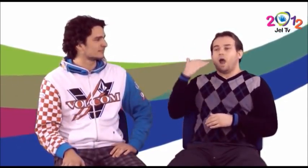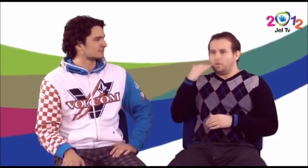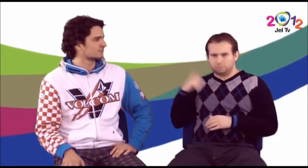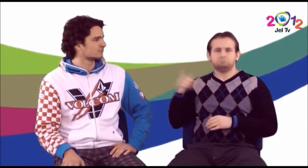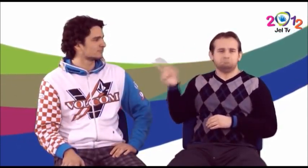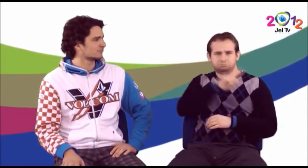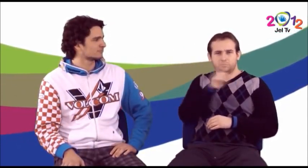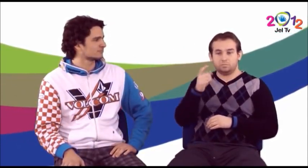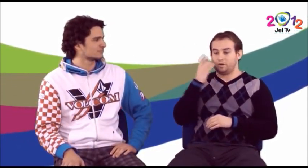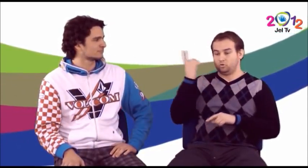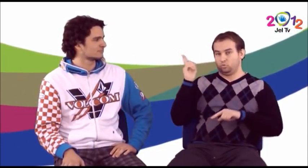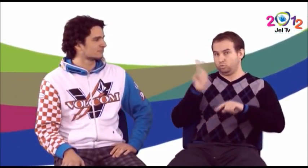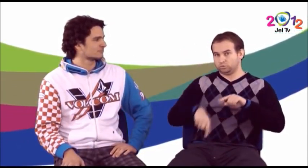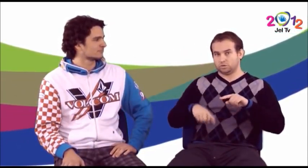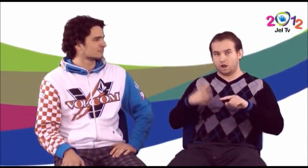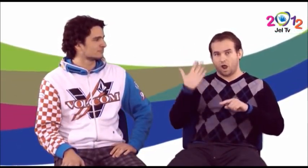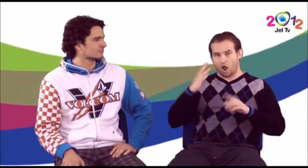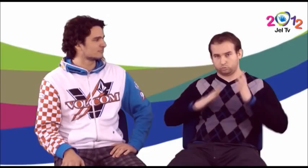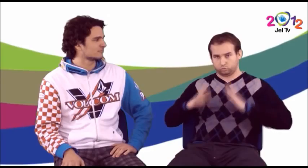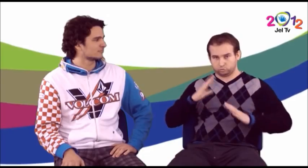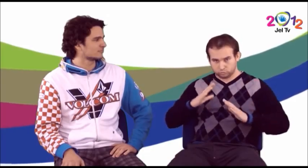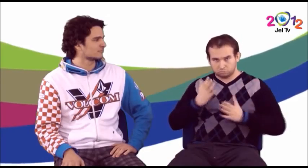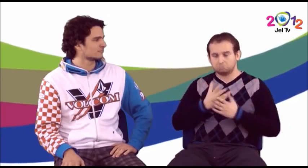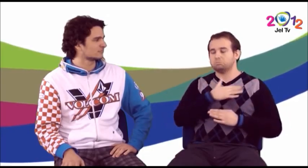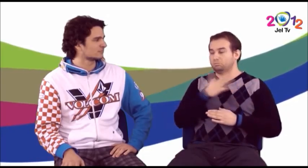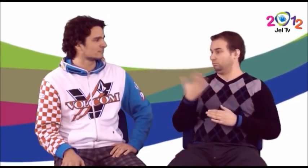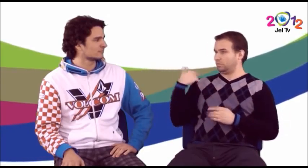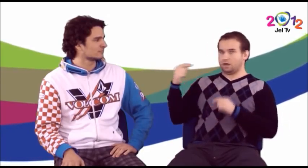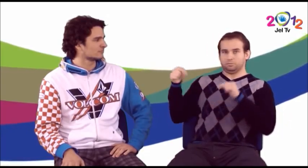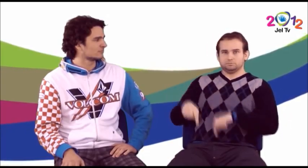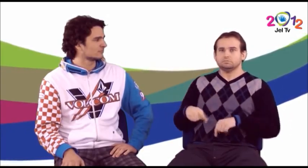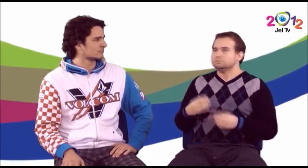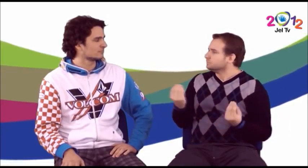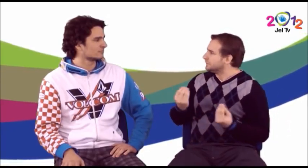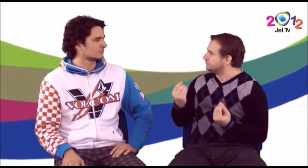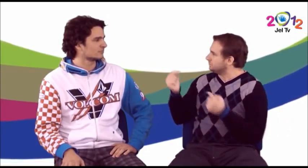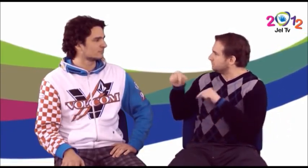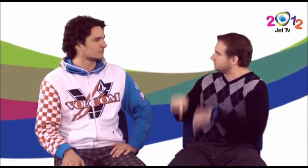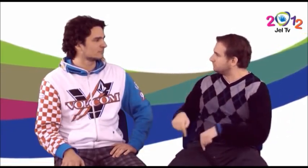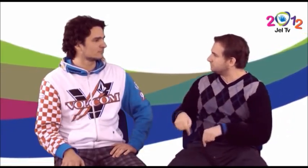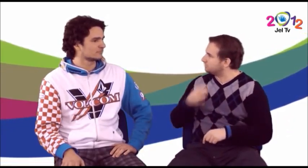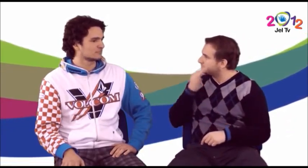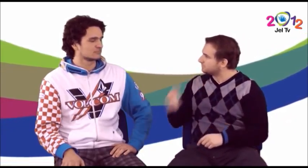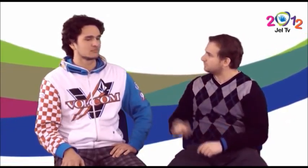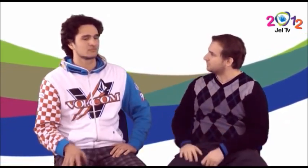Szokott ingázni Amerika és Magyarország között, utoljára augusztusban volt itt. Nemrégen jött haza. Miért?